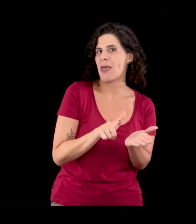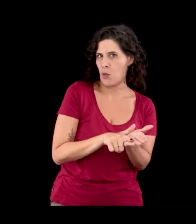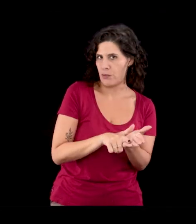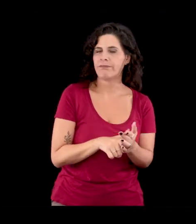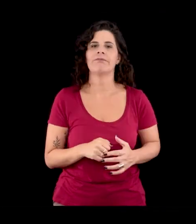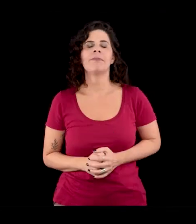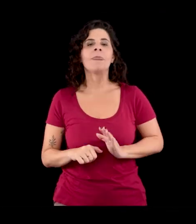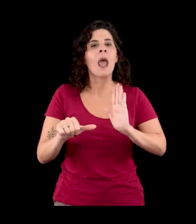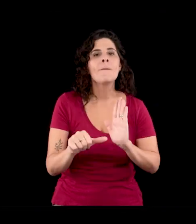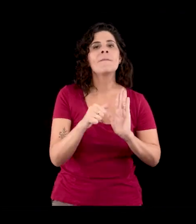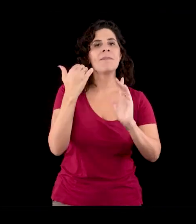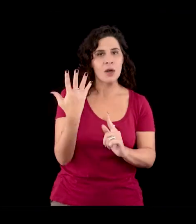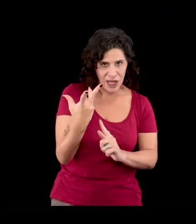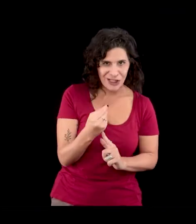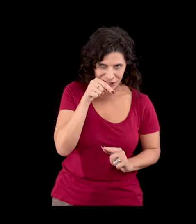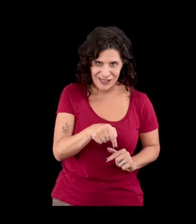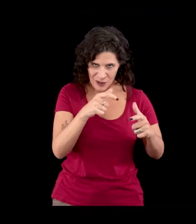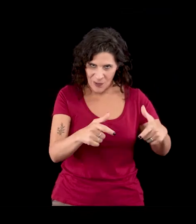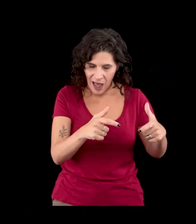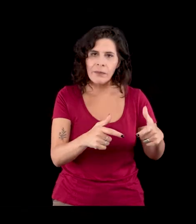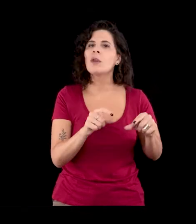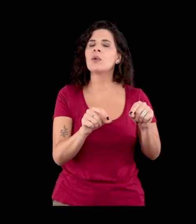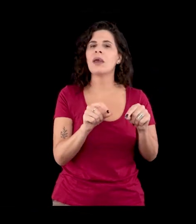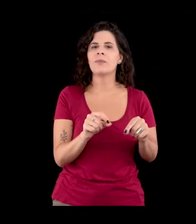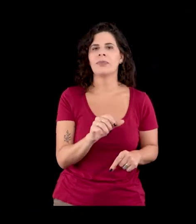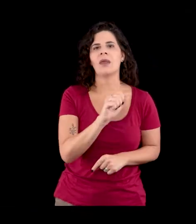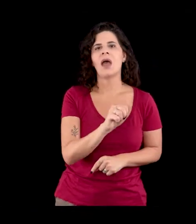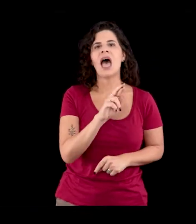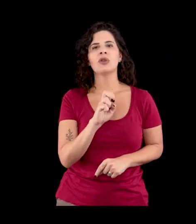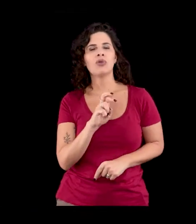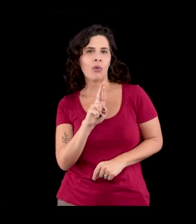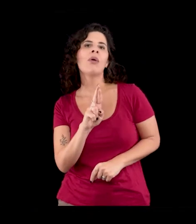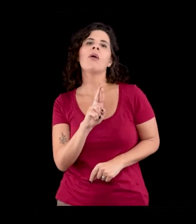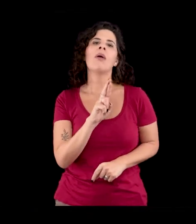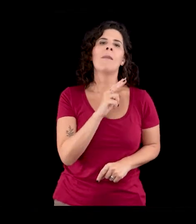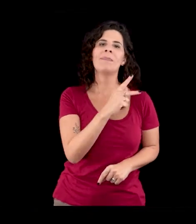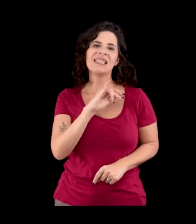e o primeiro artista do Gabinete de Artes Gráficas foi o Arthur Luiz Piza...